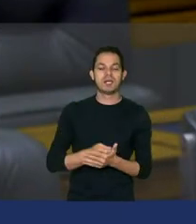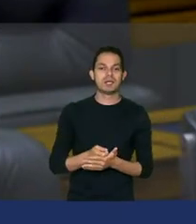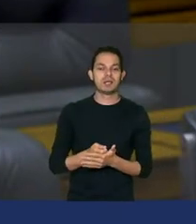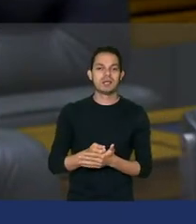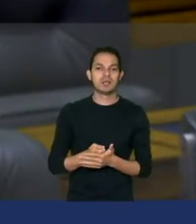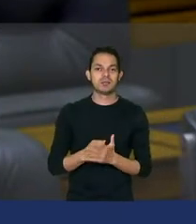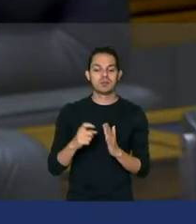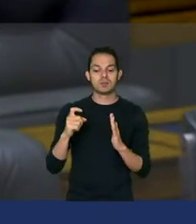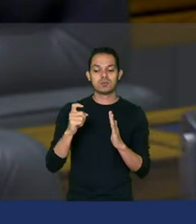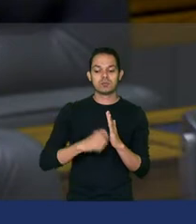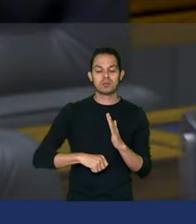PAÍS DE JOGOS, A SER TRATADO COMO ENTRETENIMENTO, VAI PAGAR